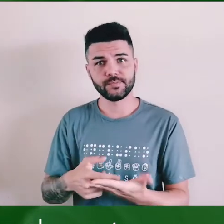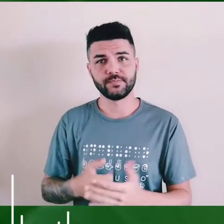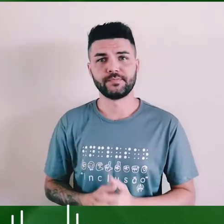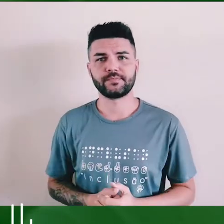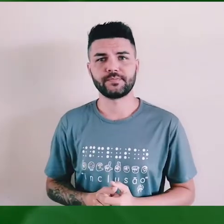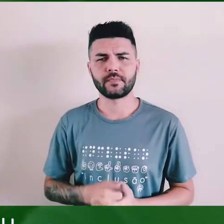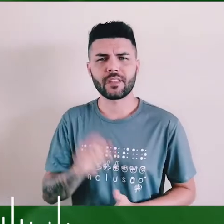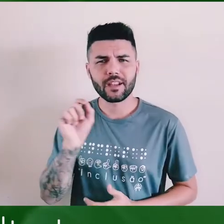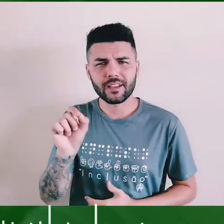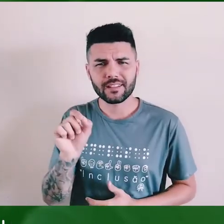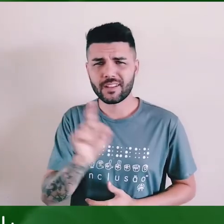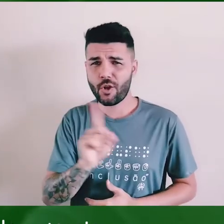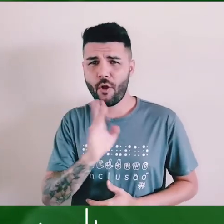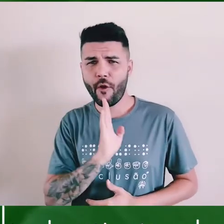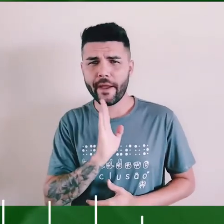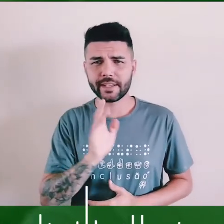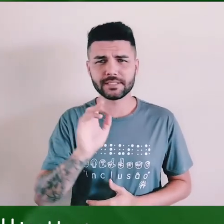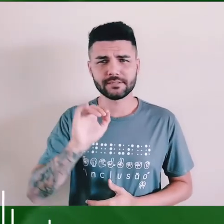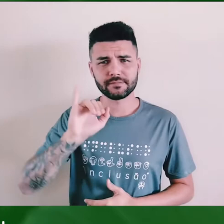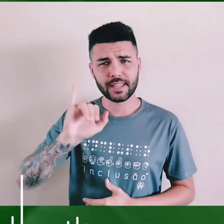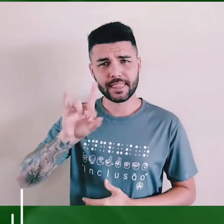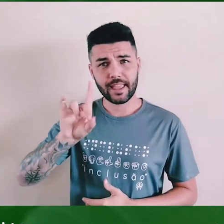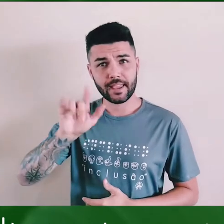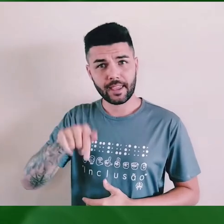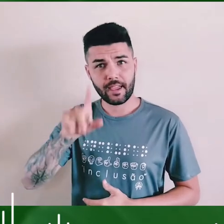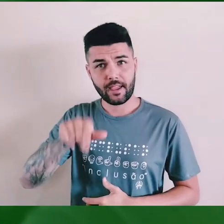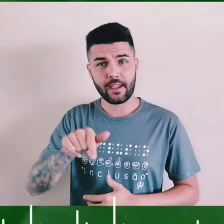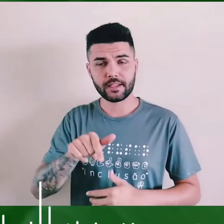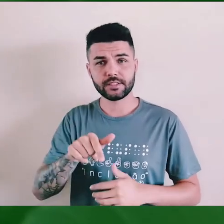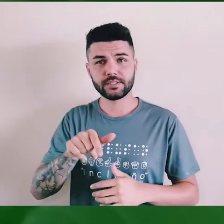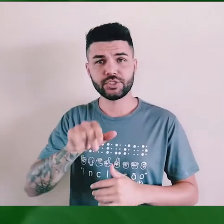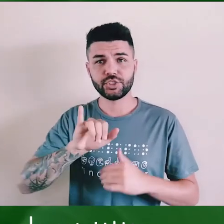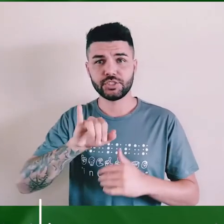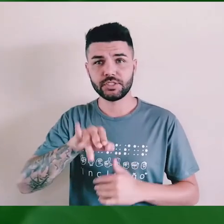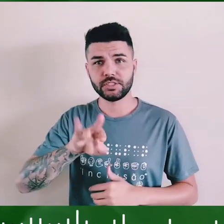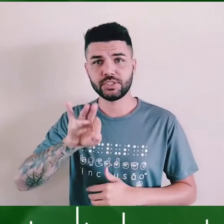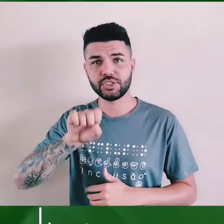não conhece o Instituto Dom Quixote é uma produtora de impacto social. A gente trabalha